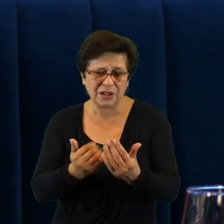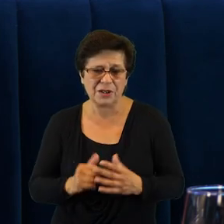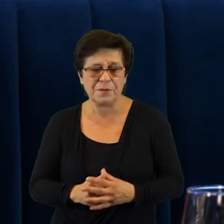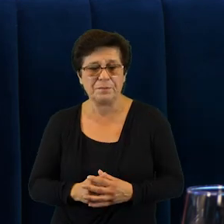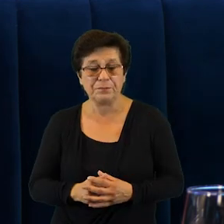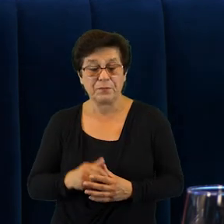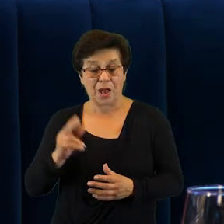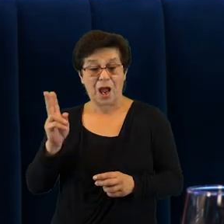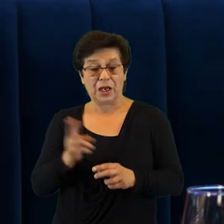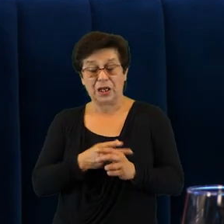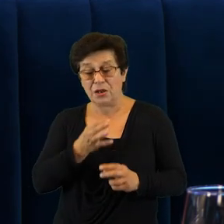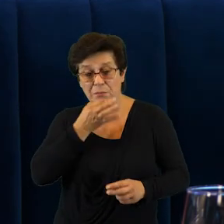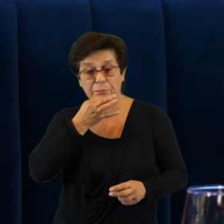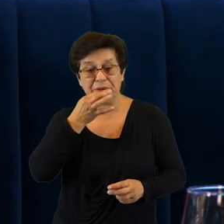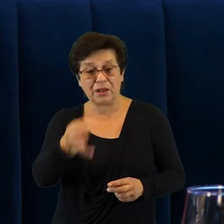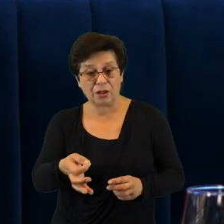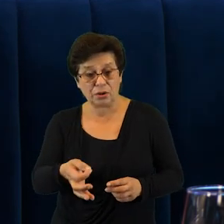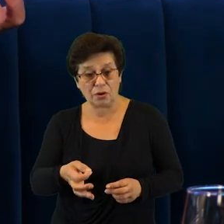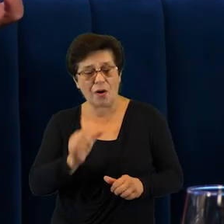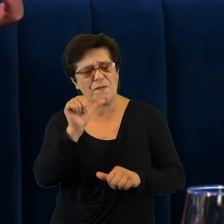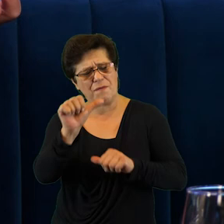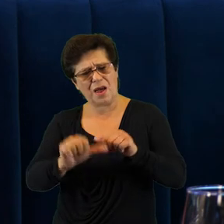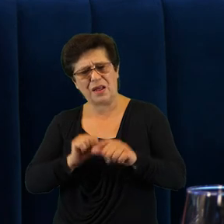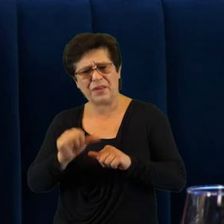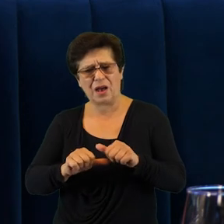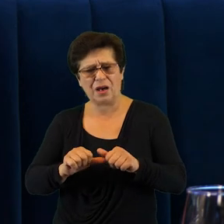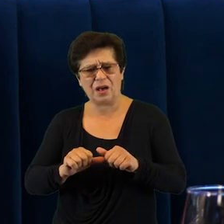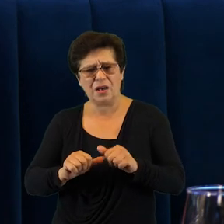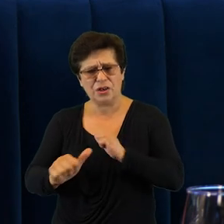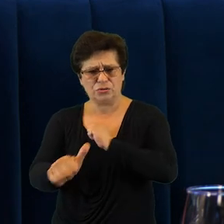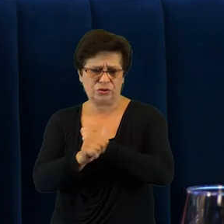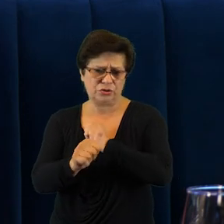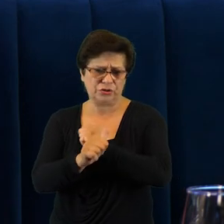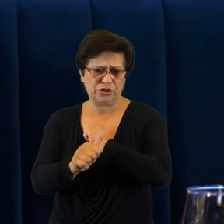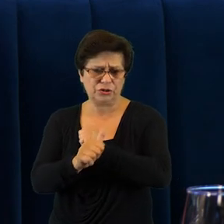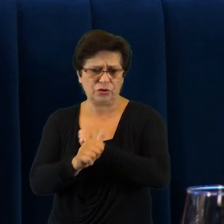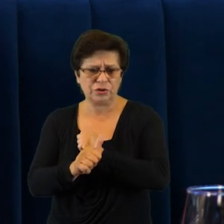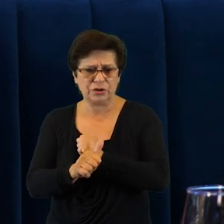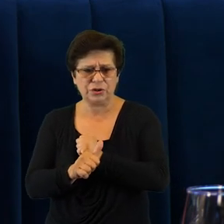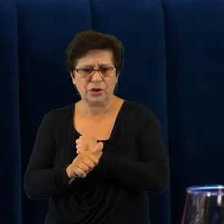I kiedy go pytano w latach 60., nawiasem mówiąc, pierwszy spektakl kabaretu Tey